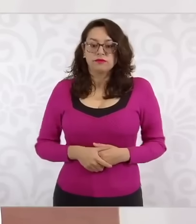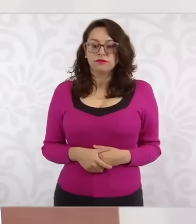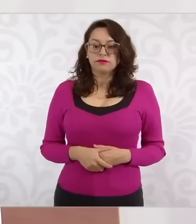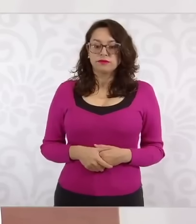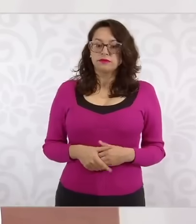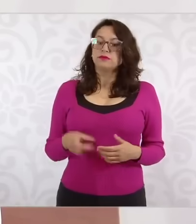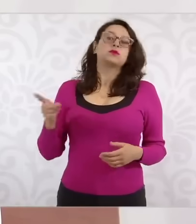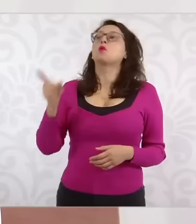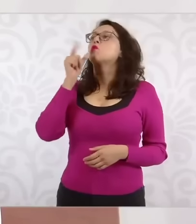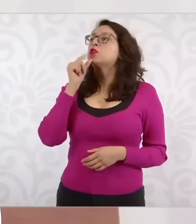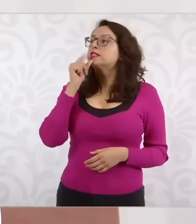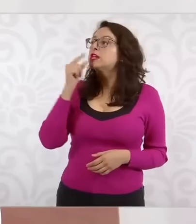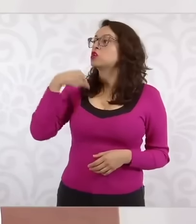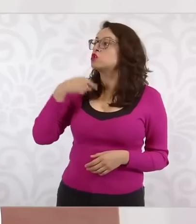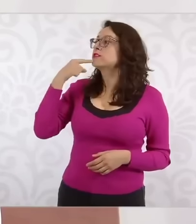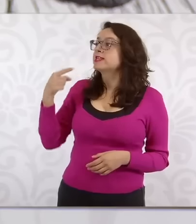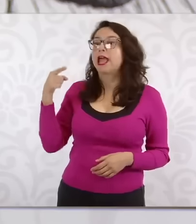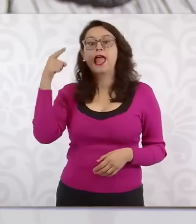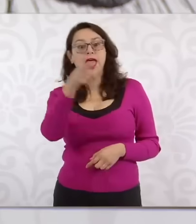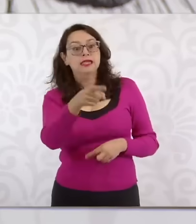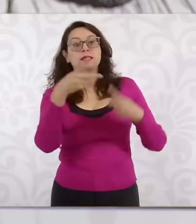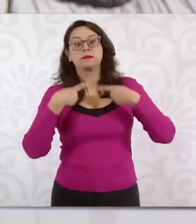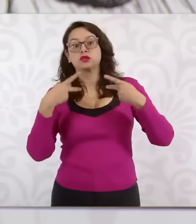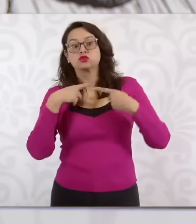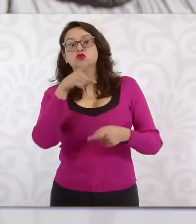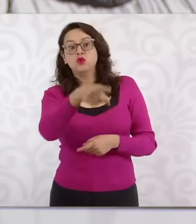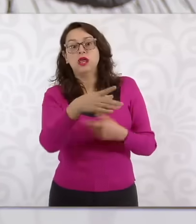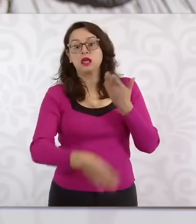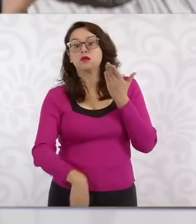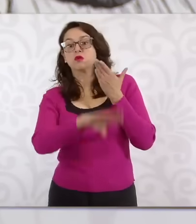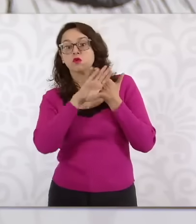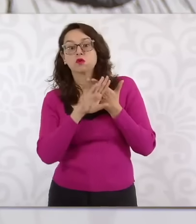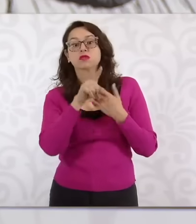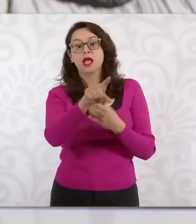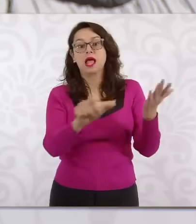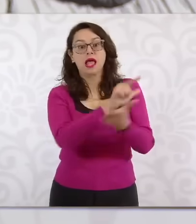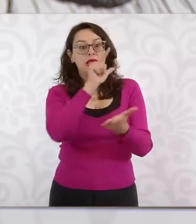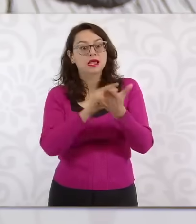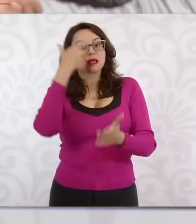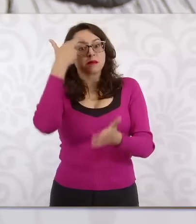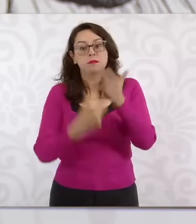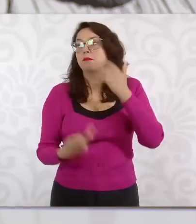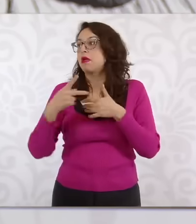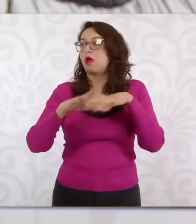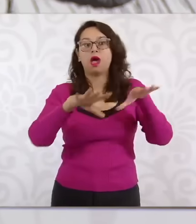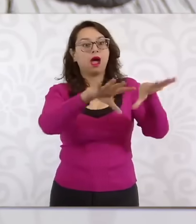Le estoy diciendo que esta persona es la que eh delinque en la colonia y no la detienen. Pues